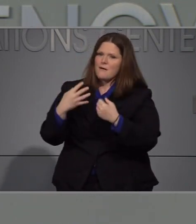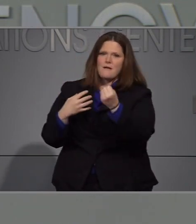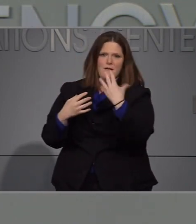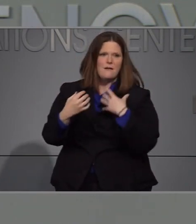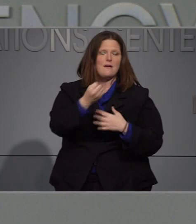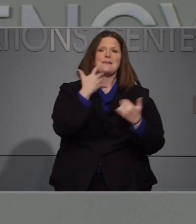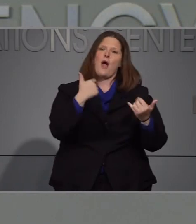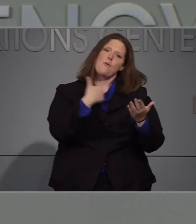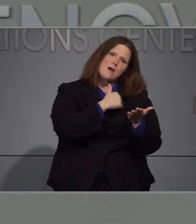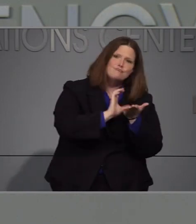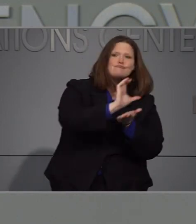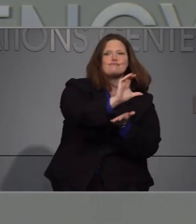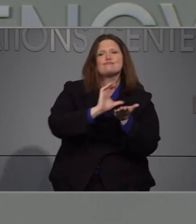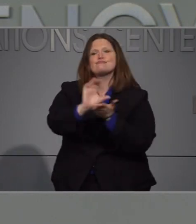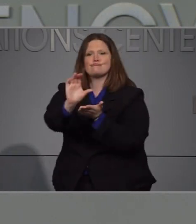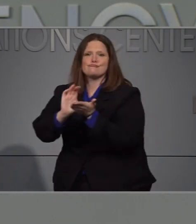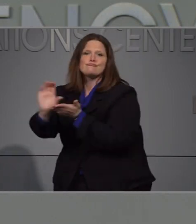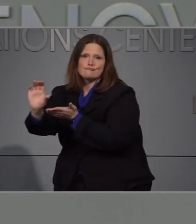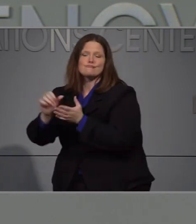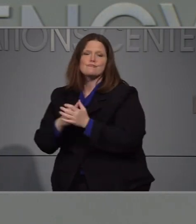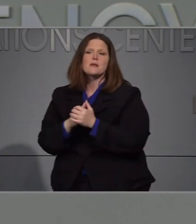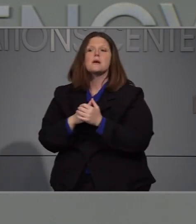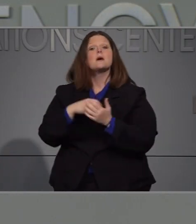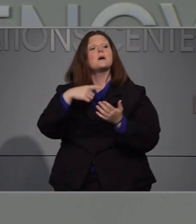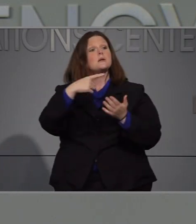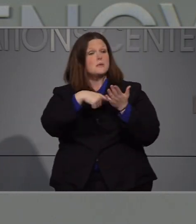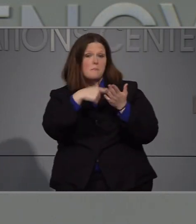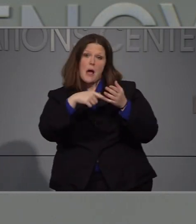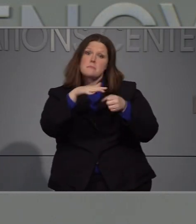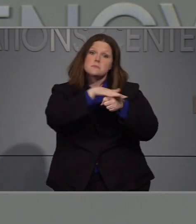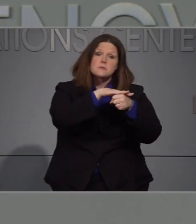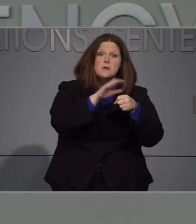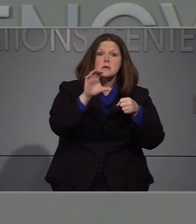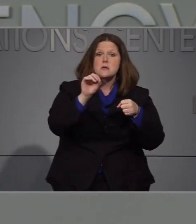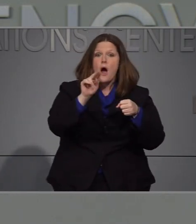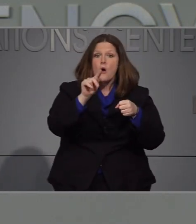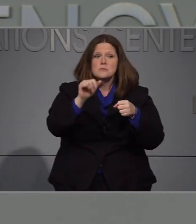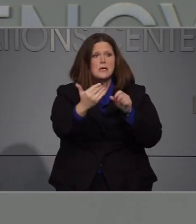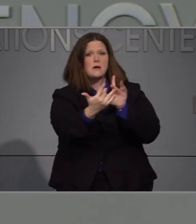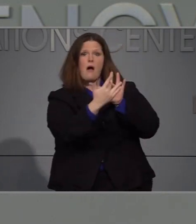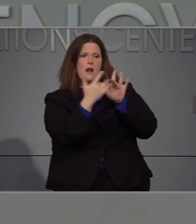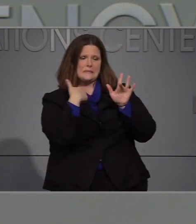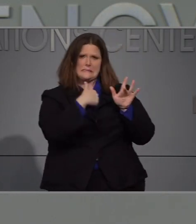Si es de que nosotros estamos suministrando a los condados locales a los aliados de salud